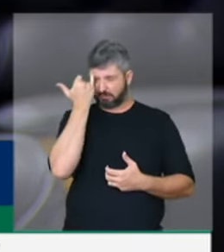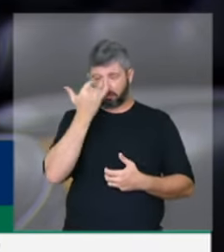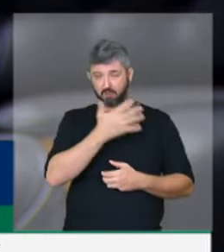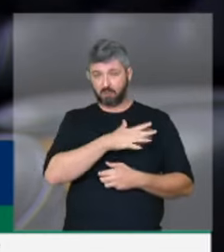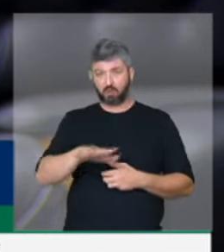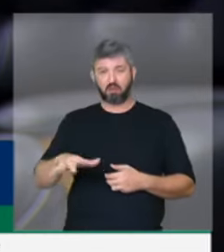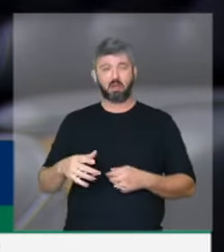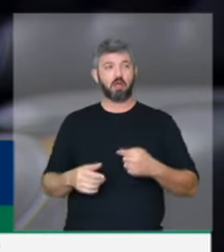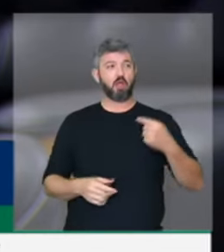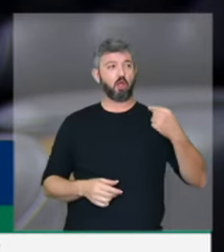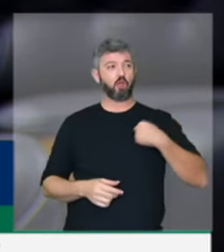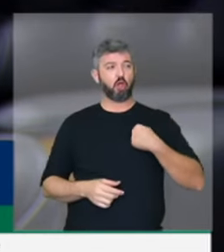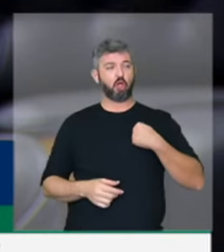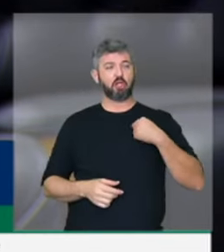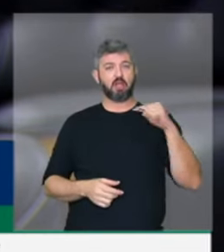NÓS CONTRA O VÍRUS. . É HORA DO BRASIL CONTRA O VÍ